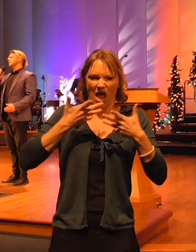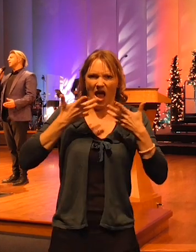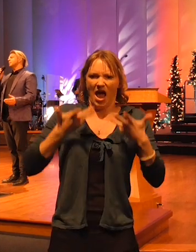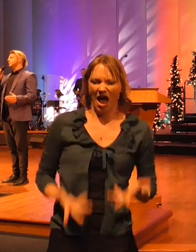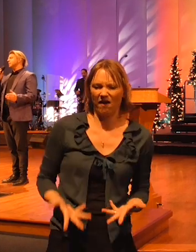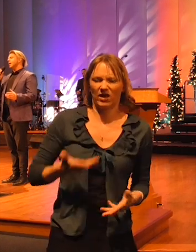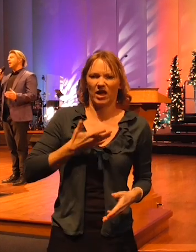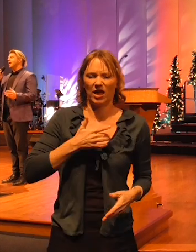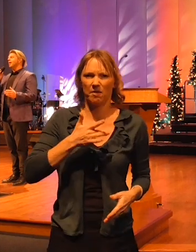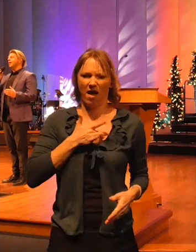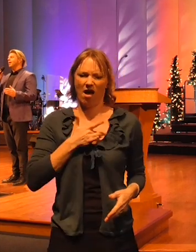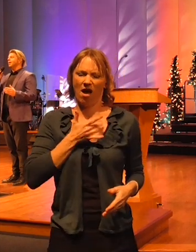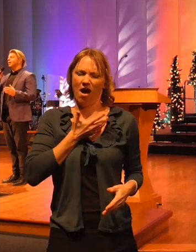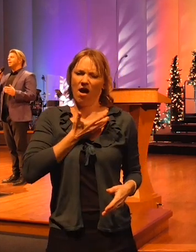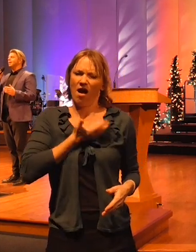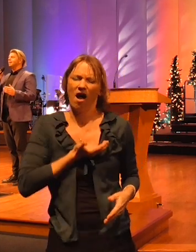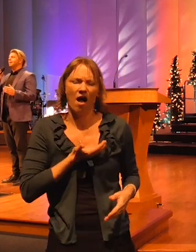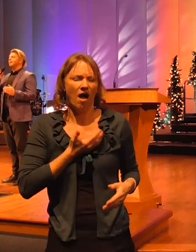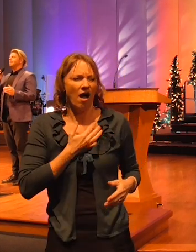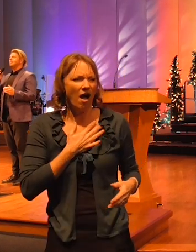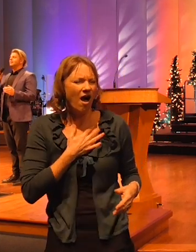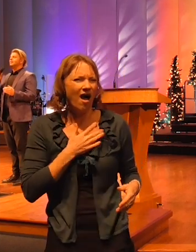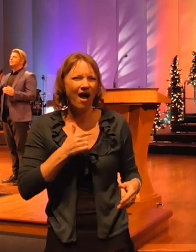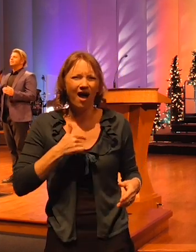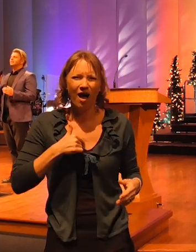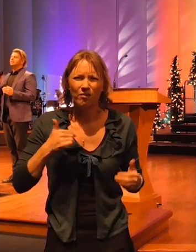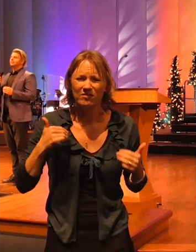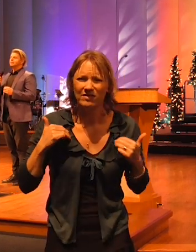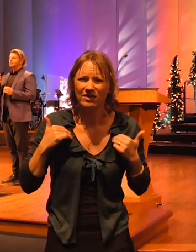cansado estoy